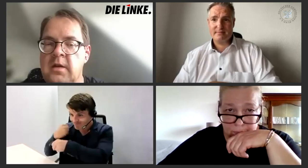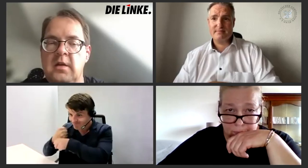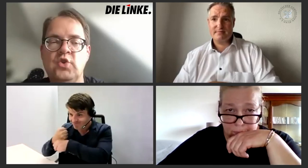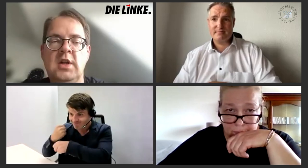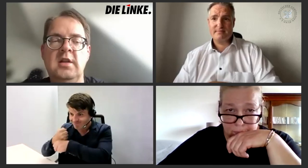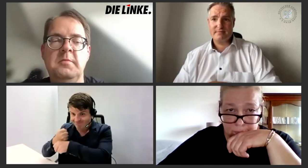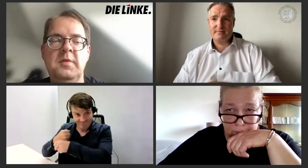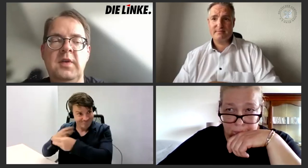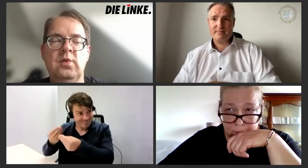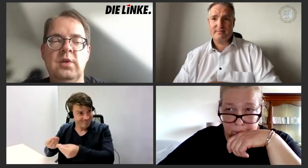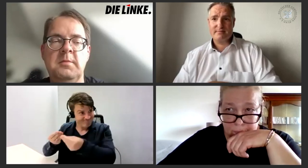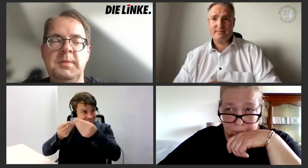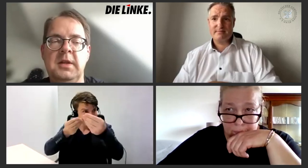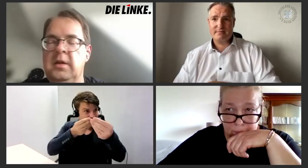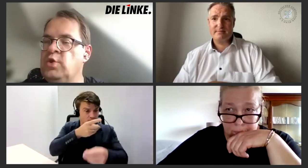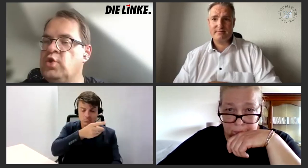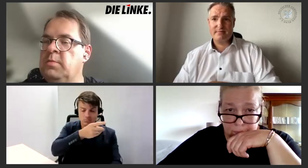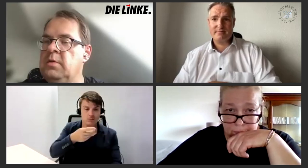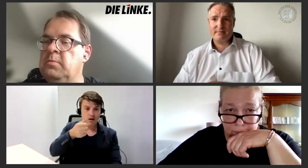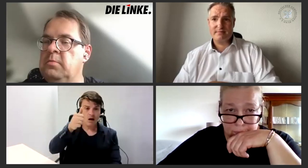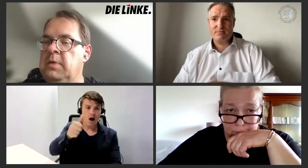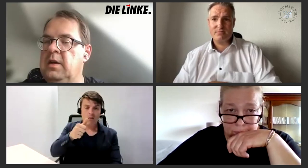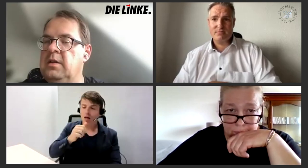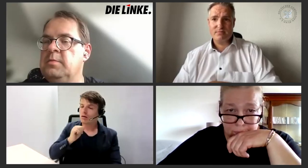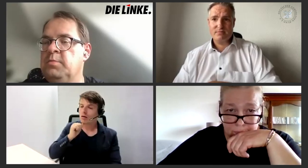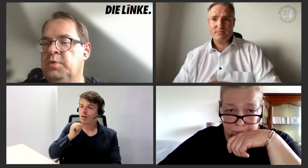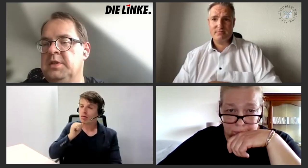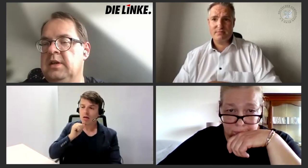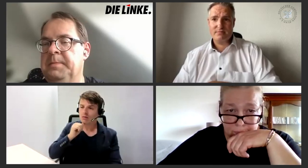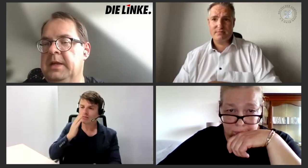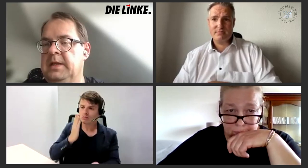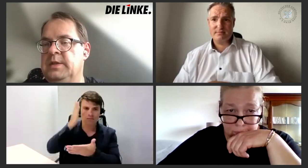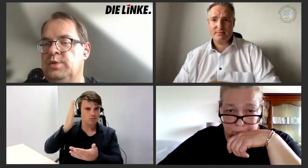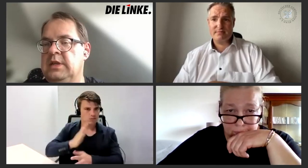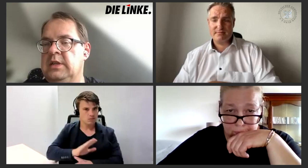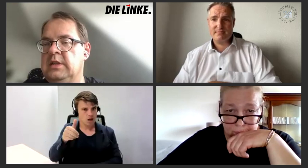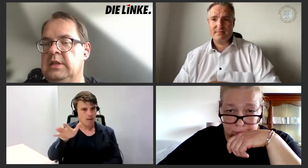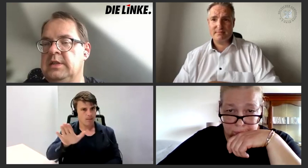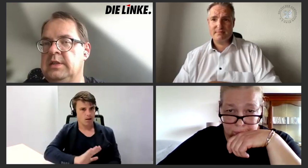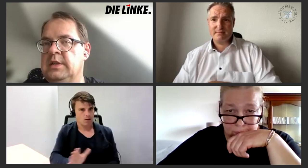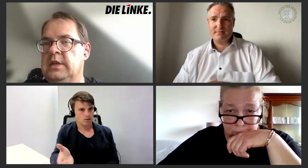dann mit einer schnellen Bewegung, nämlich bei der Nein-Stimmen mehrheitlich im Bundestag abgelehnt